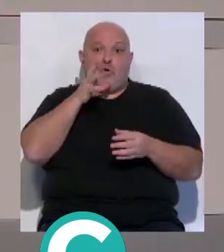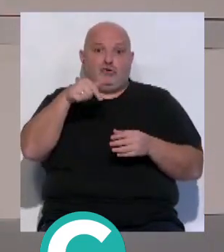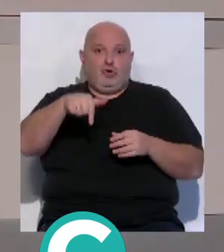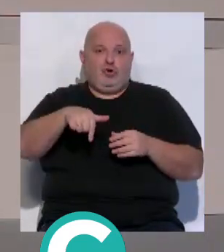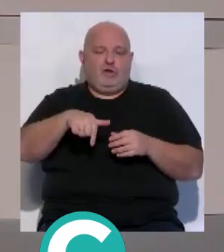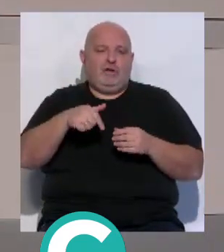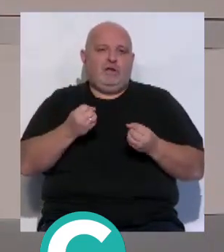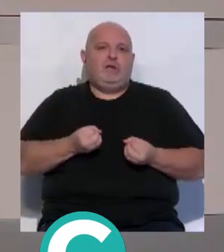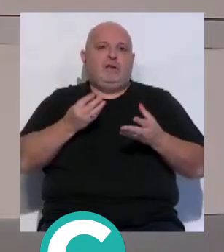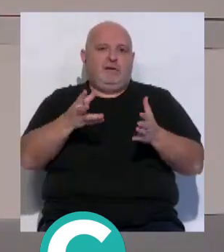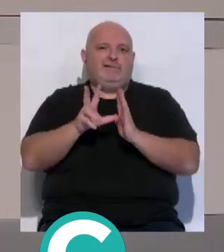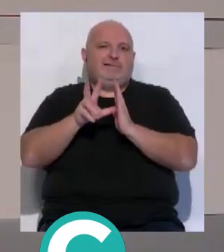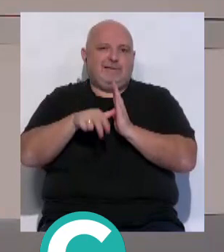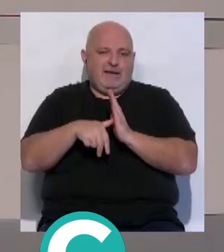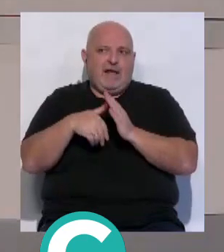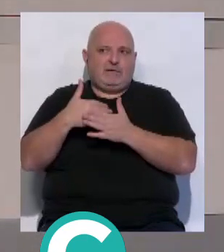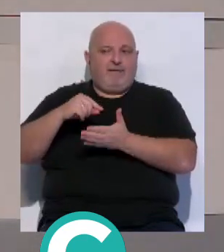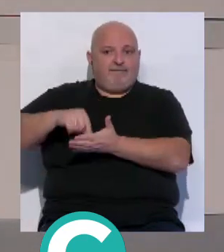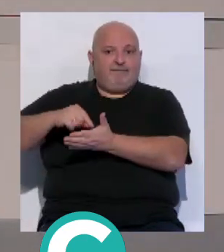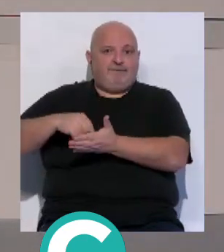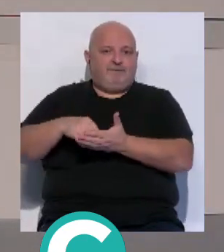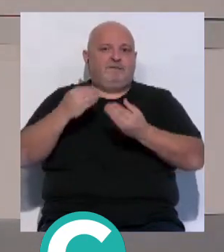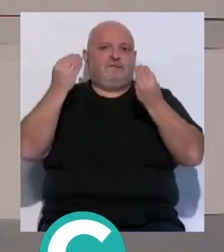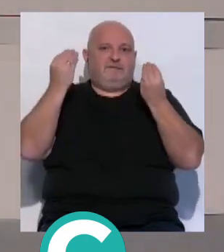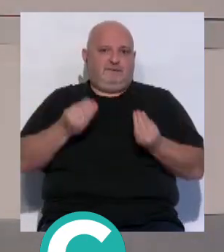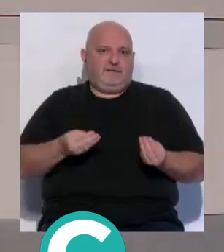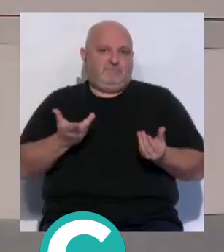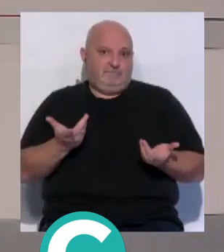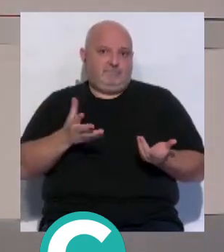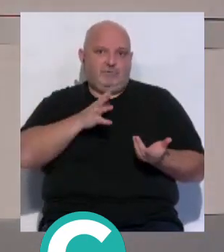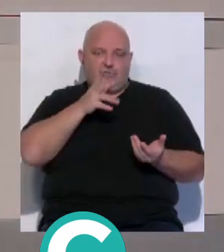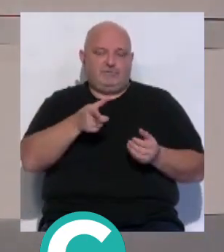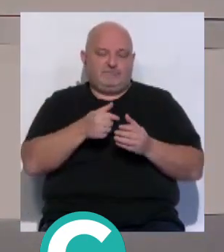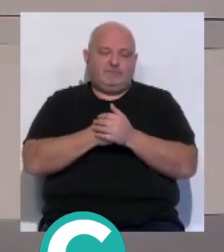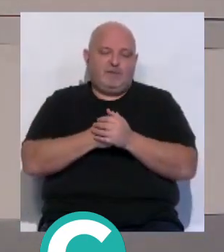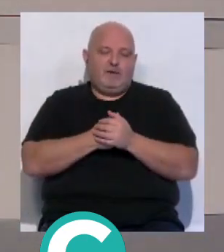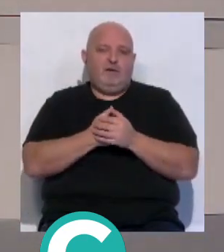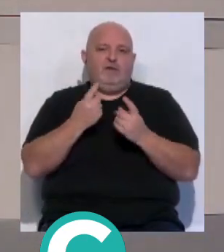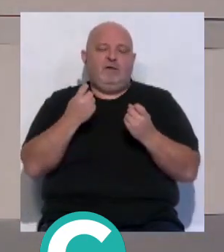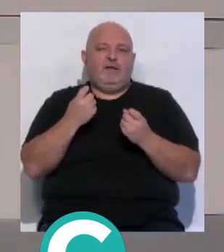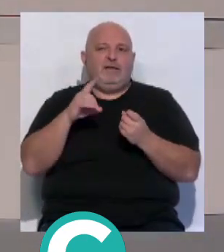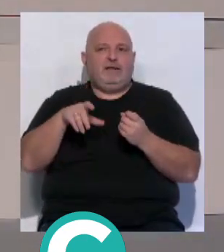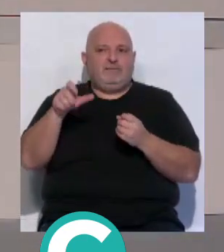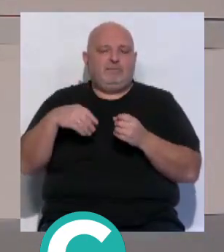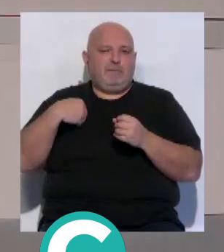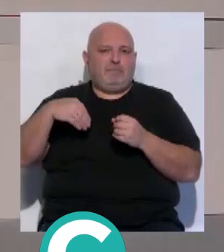fichaje de Gonzalo Escalante todo hay que decirlo también faltaba la firma del presidente de la